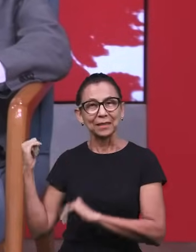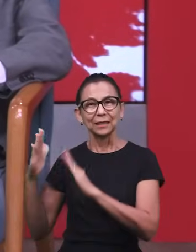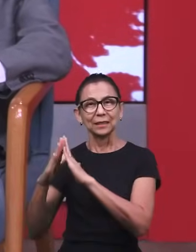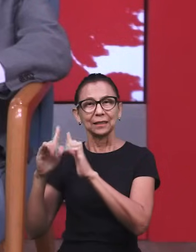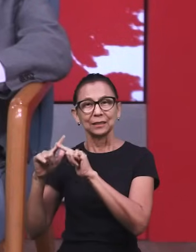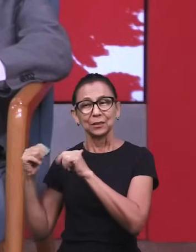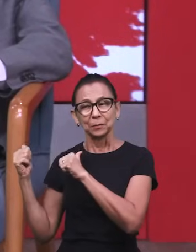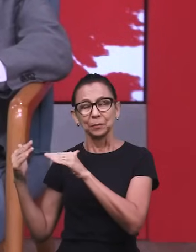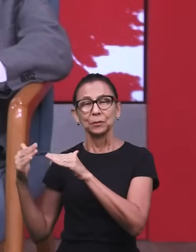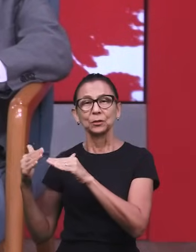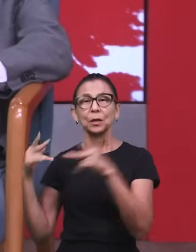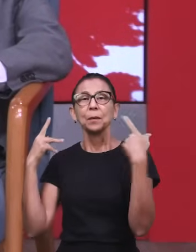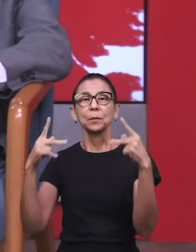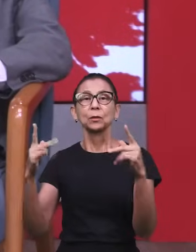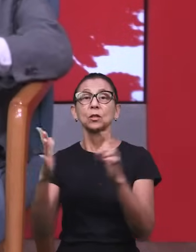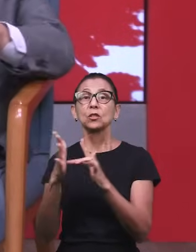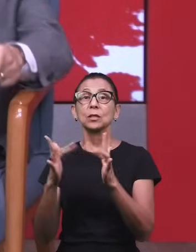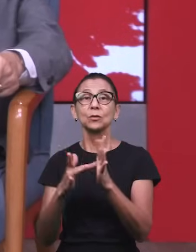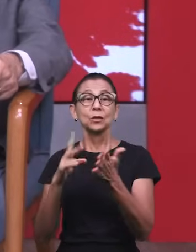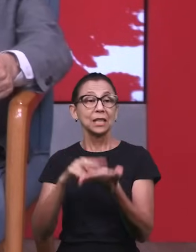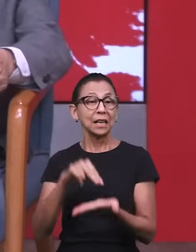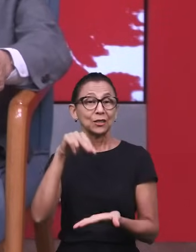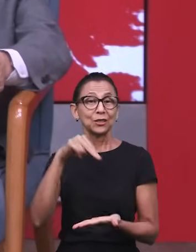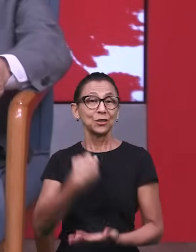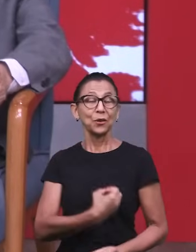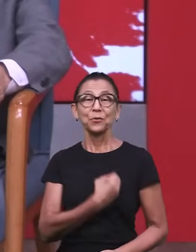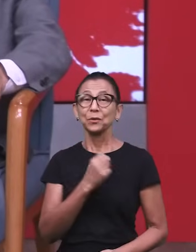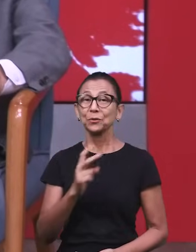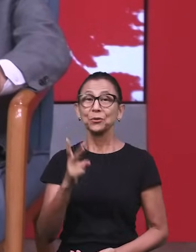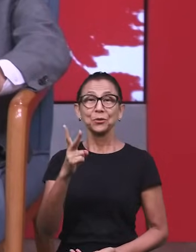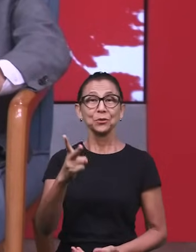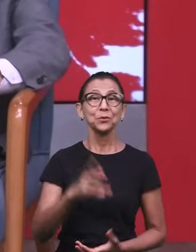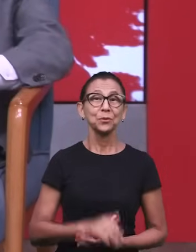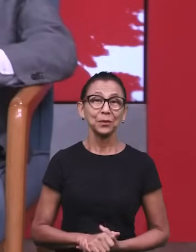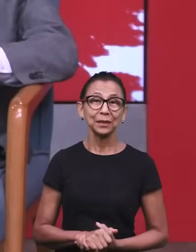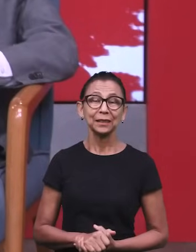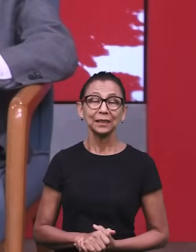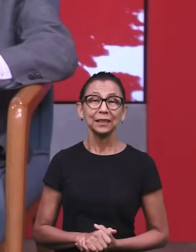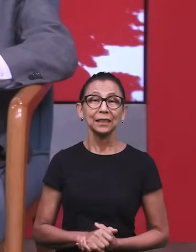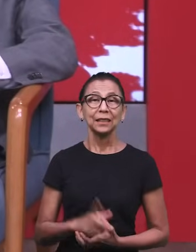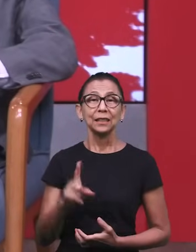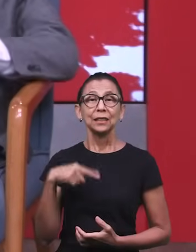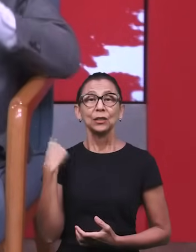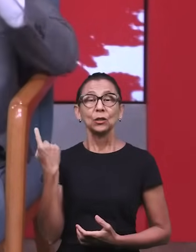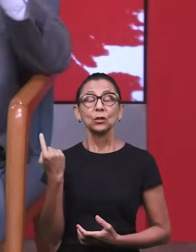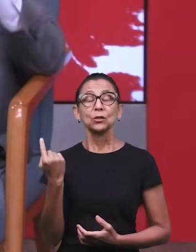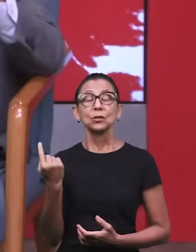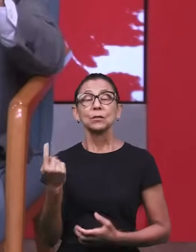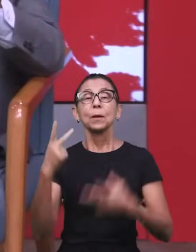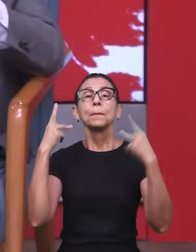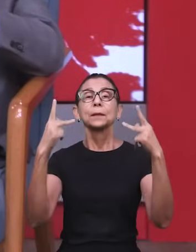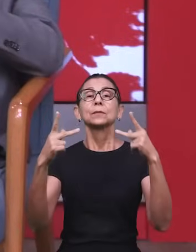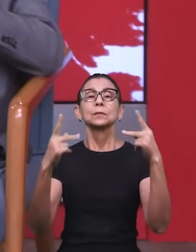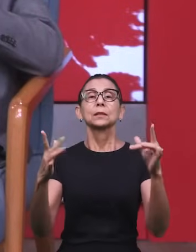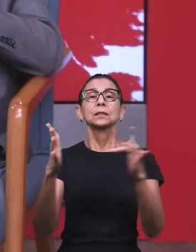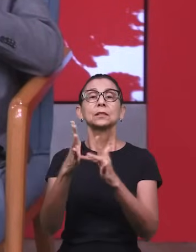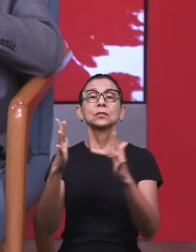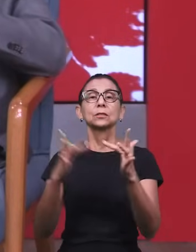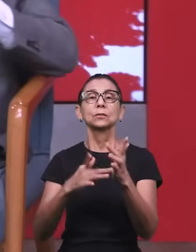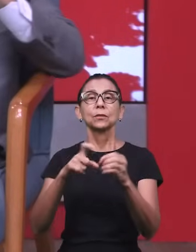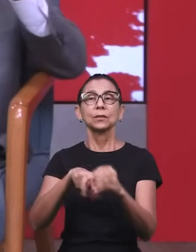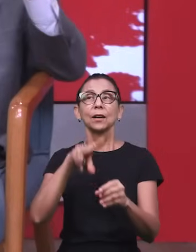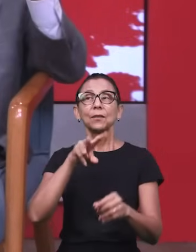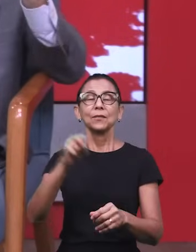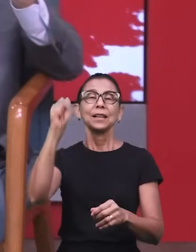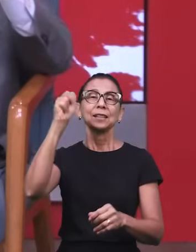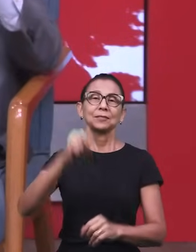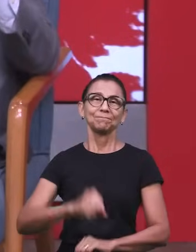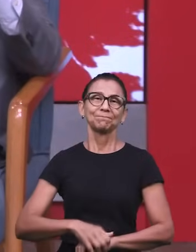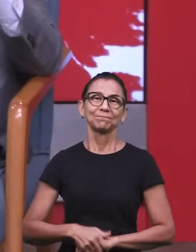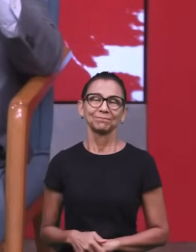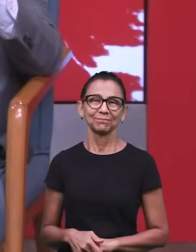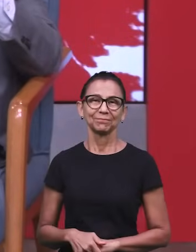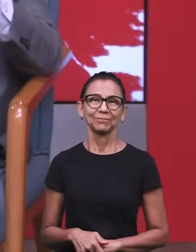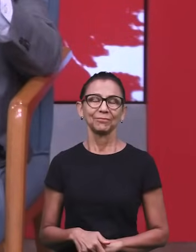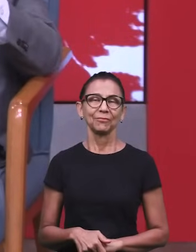tinha ressuscitado nós pregamos agora que Jesus tá vivo e voltará tudo isso é palavra toda ênfase a